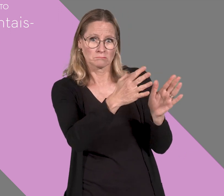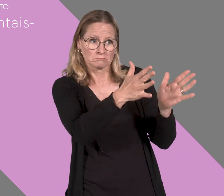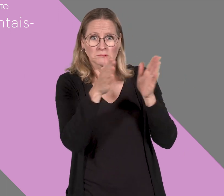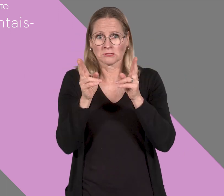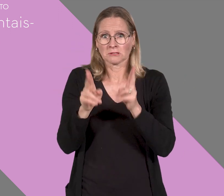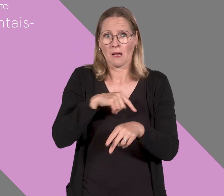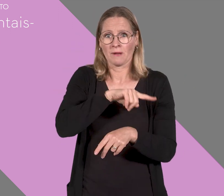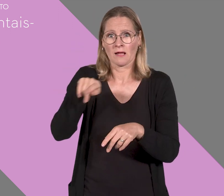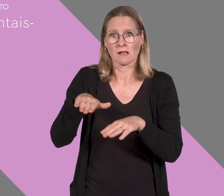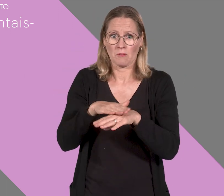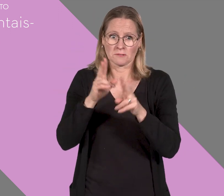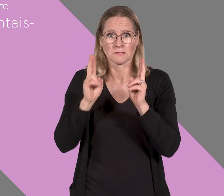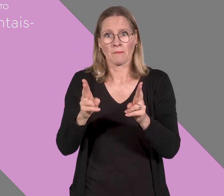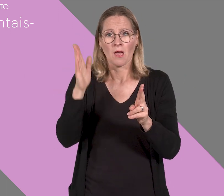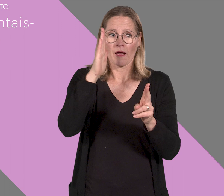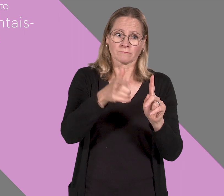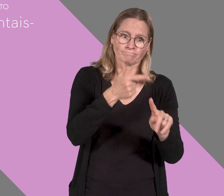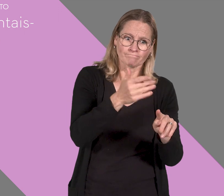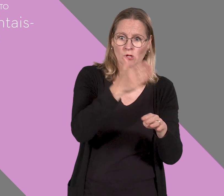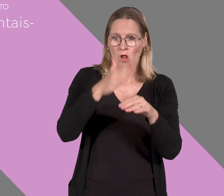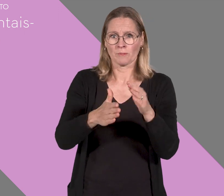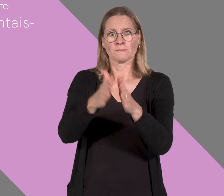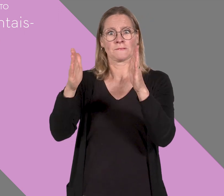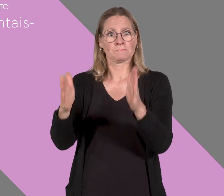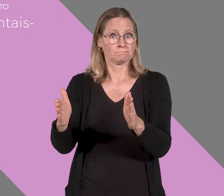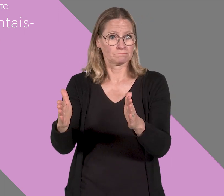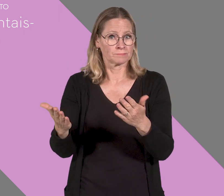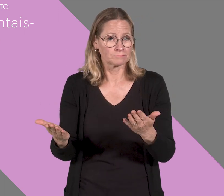voitaisiin käyttää aikataulun pohjana.